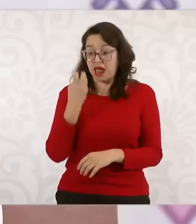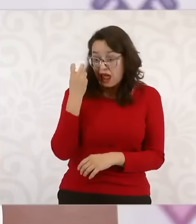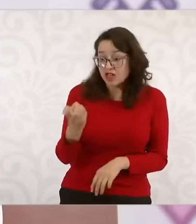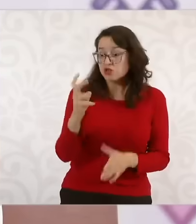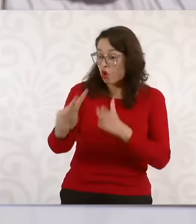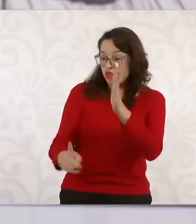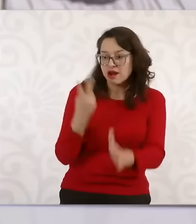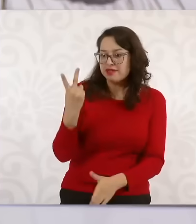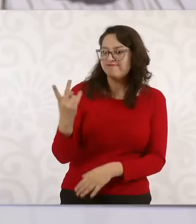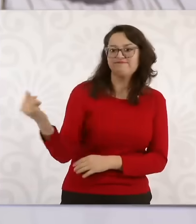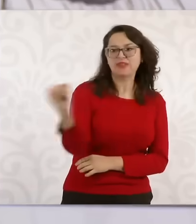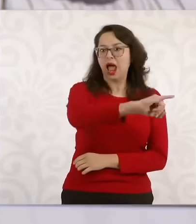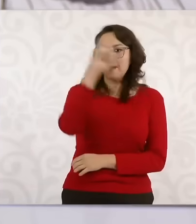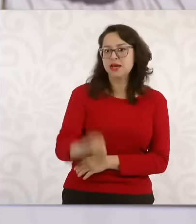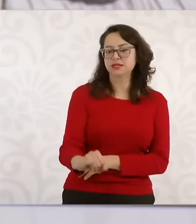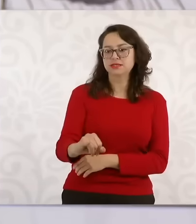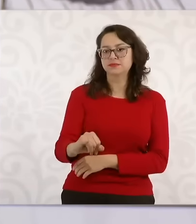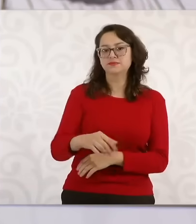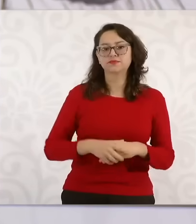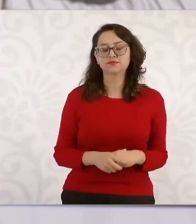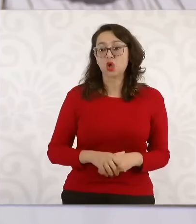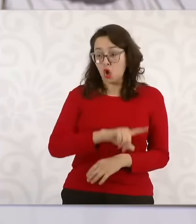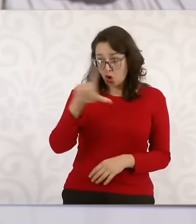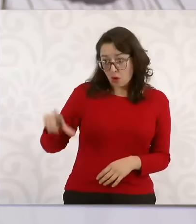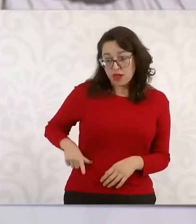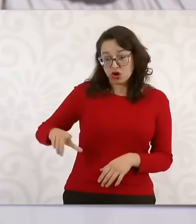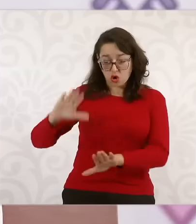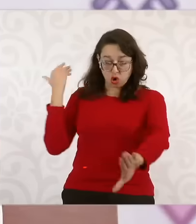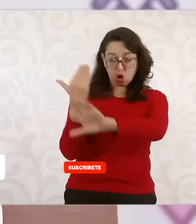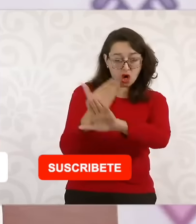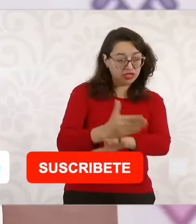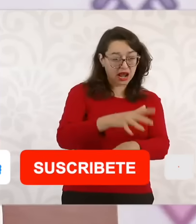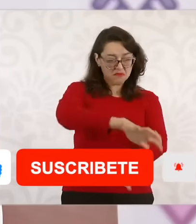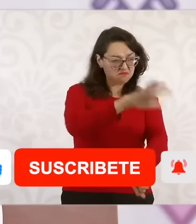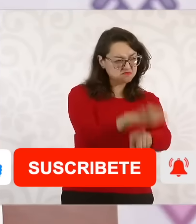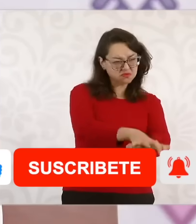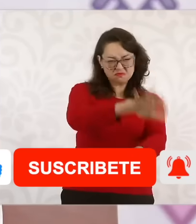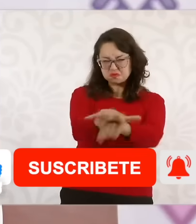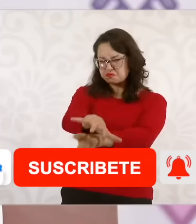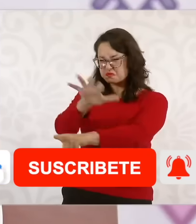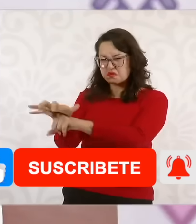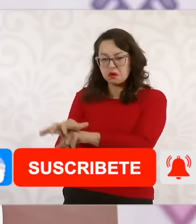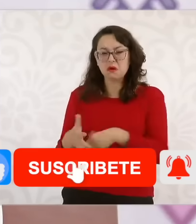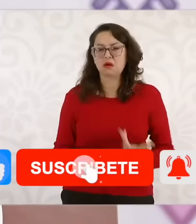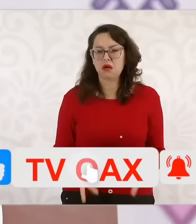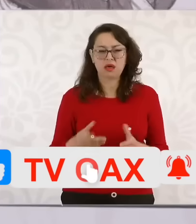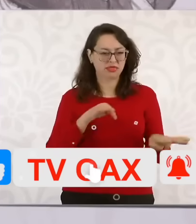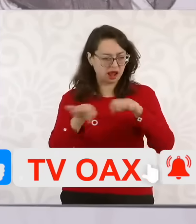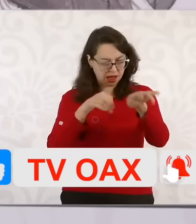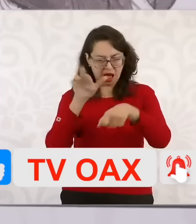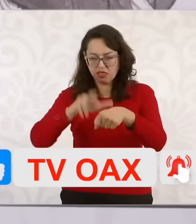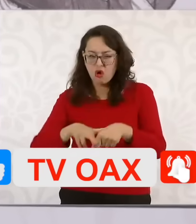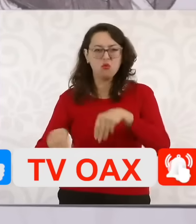Nunca más. Gobierno que repriman los trabajadores, gobiernos que repriman los movimientos sociales.